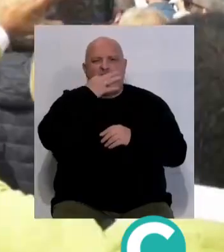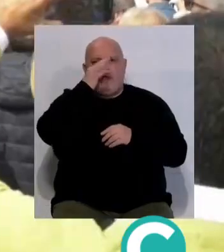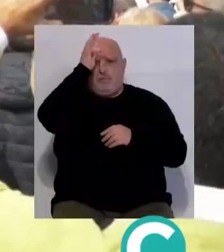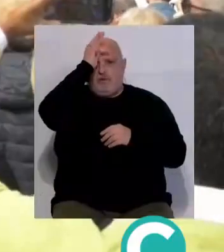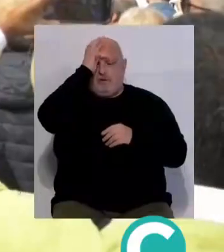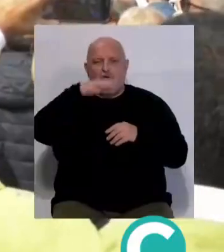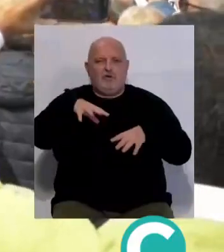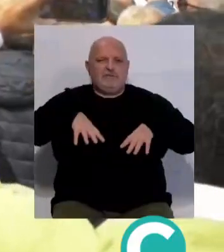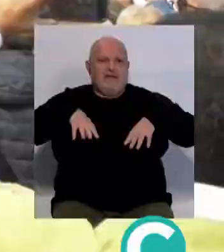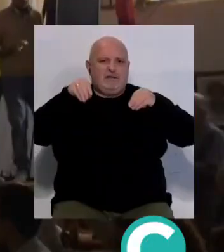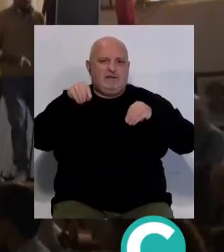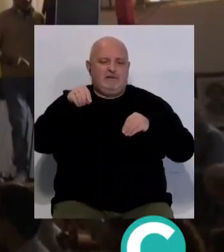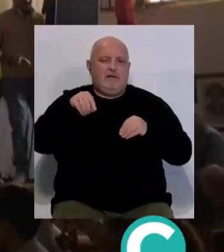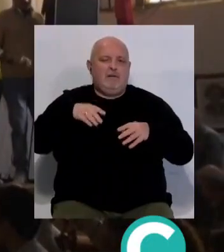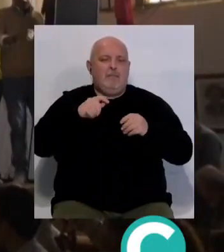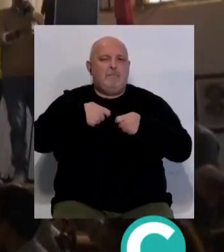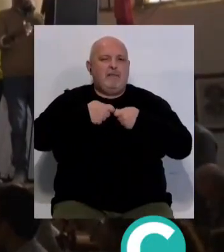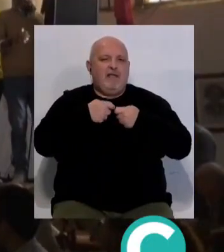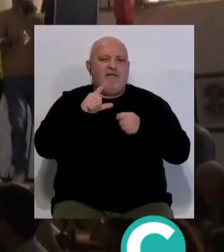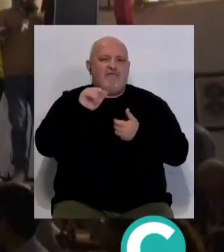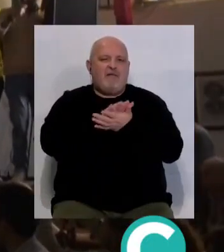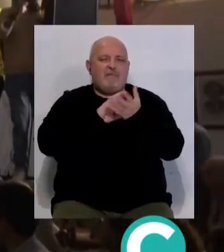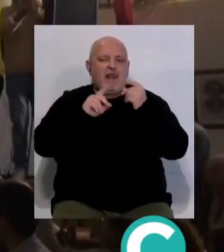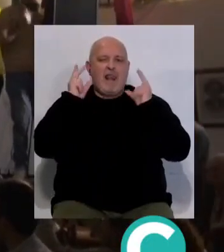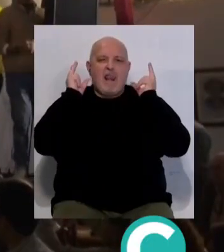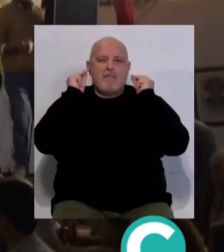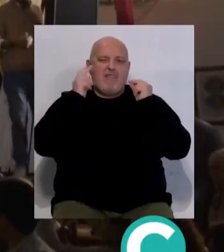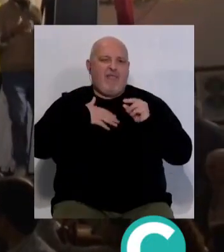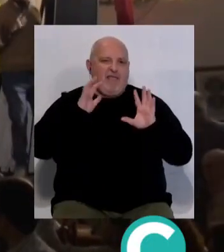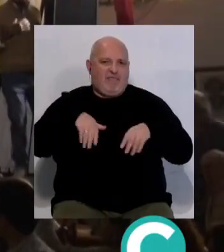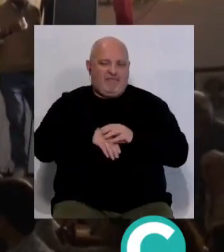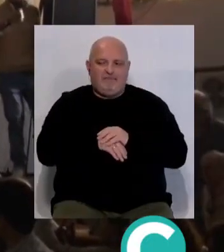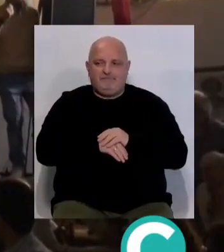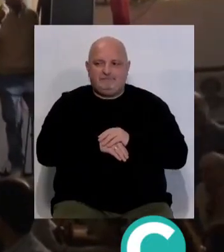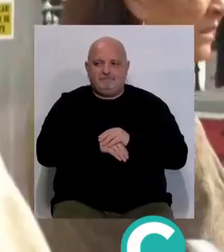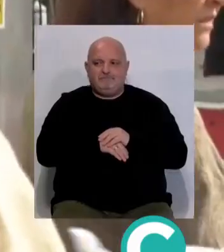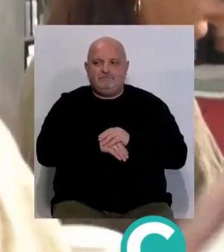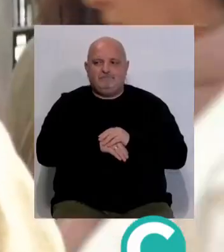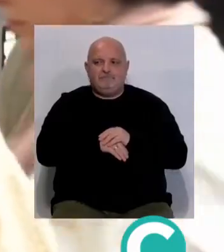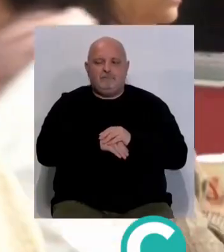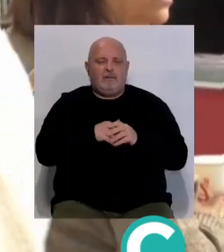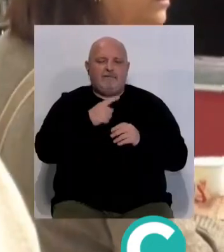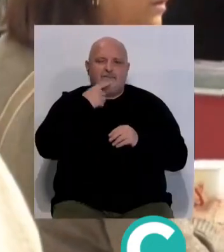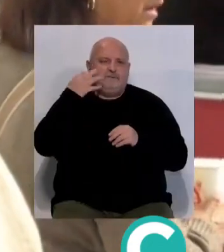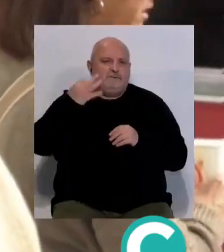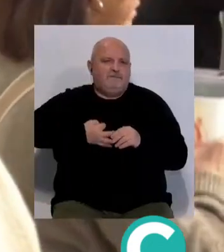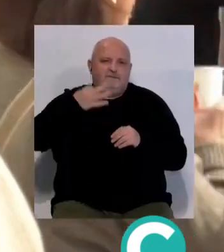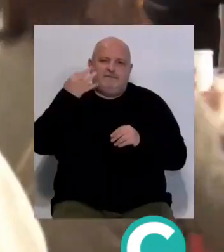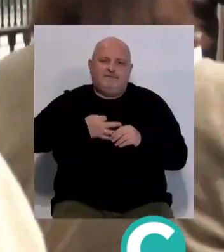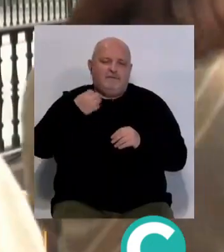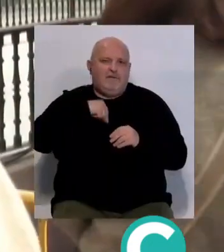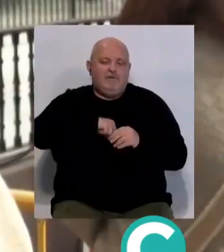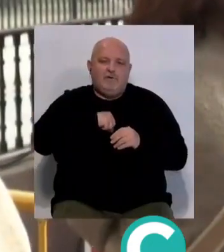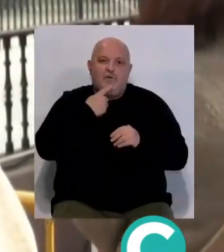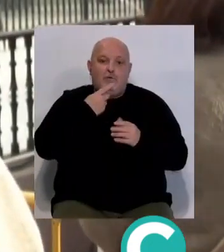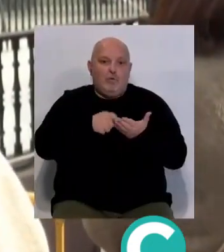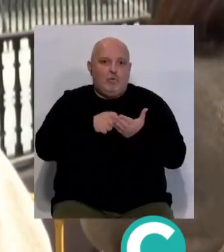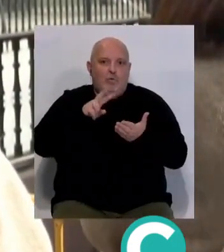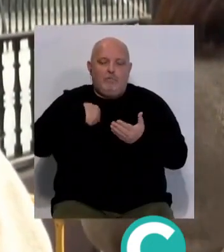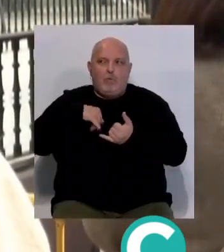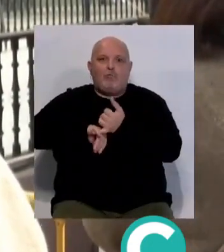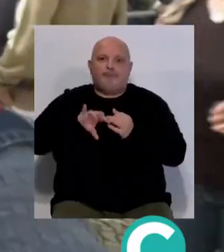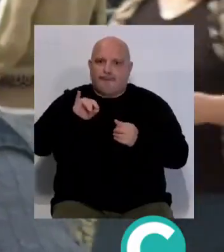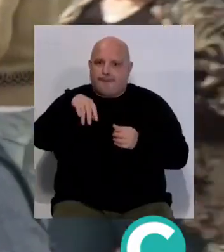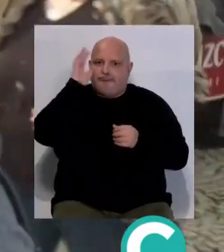plaza de San Antonio y la peña flamenca La perla de Cádiz respectivamente está riquísimo Yo no pero